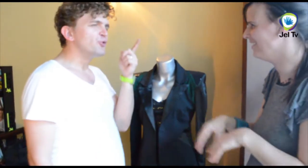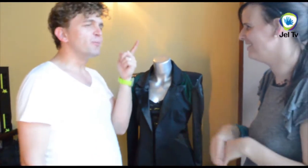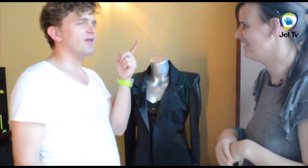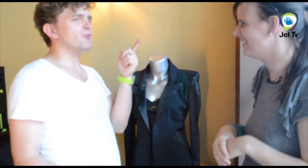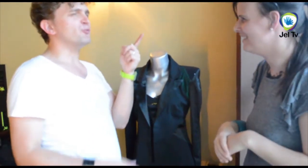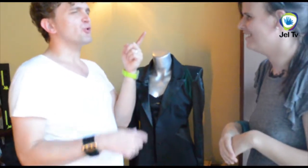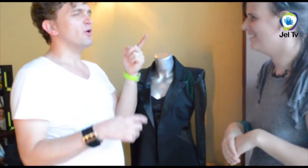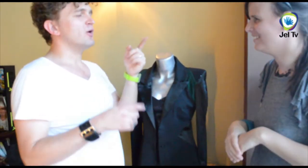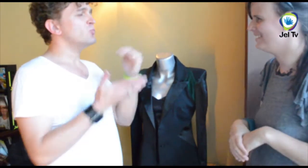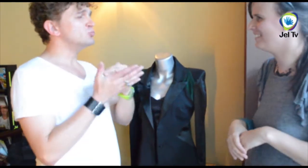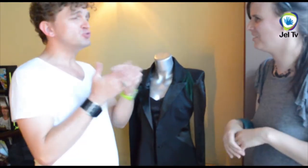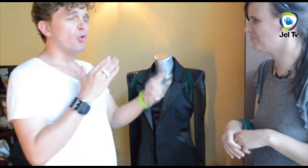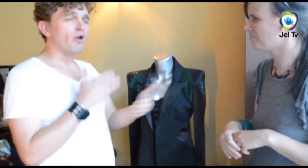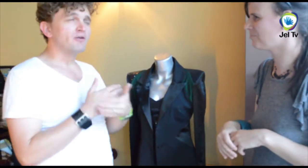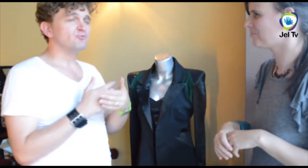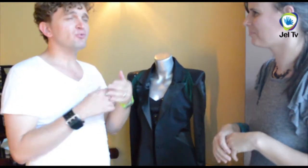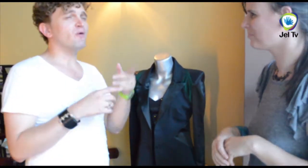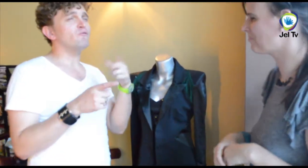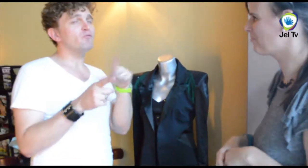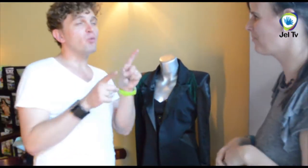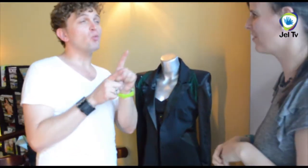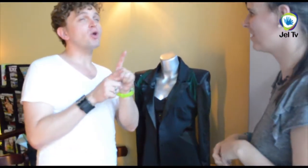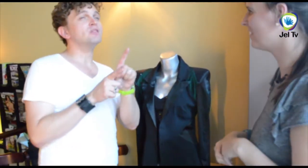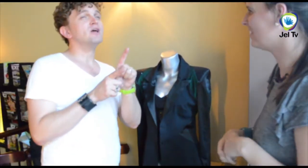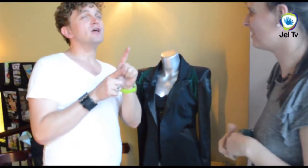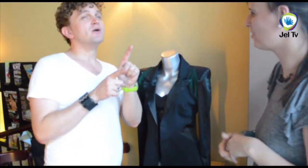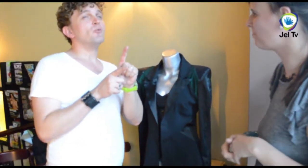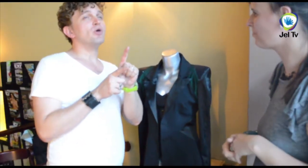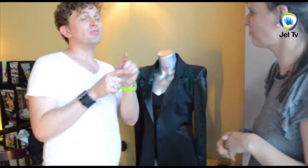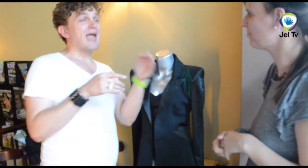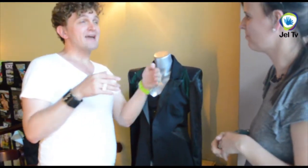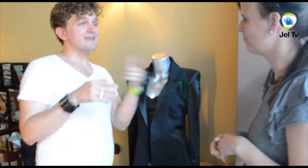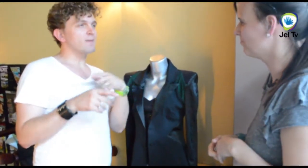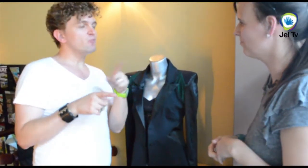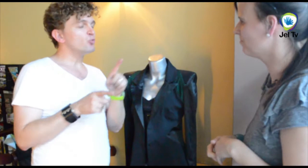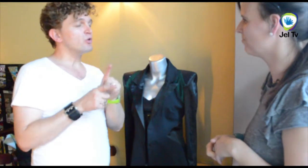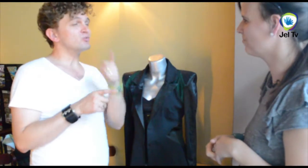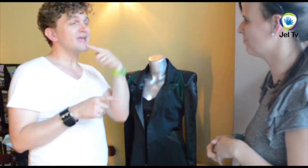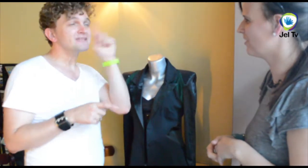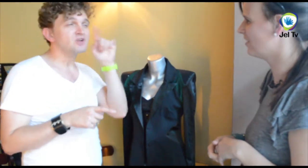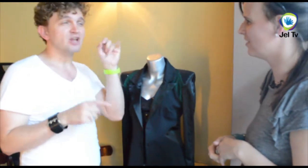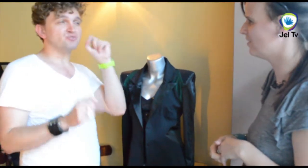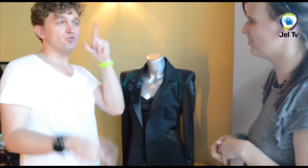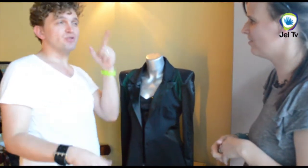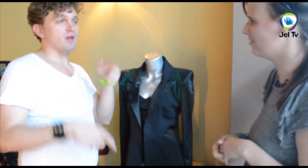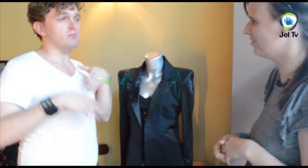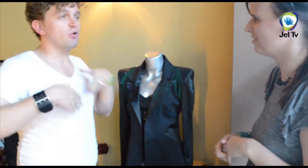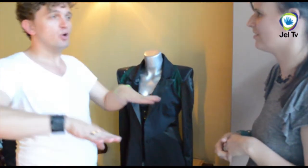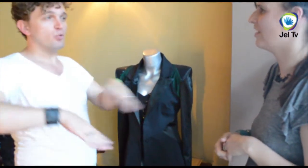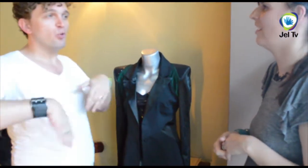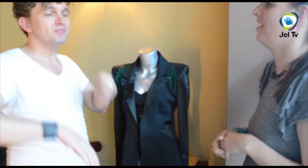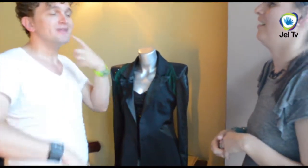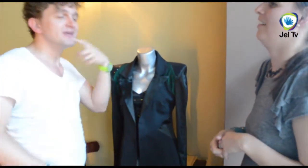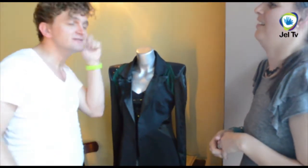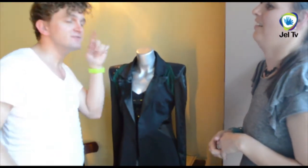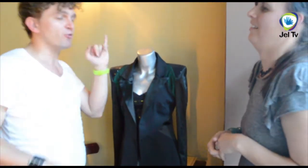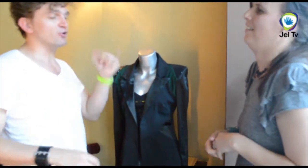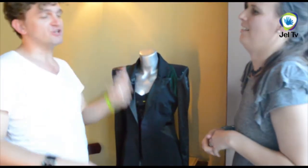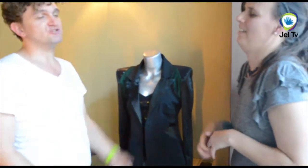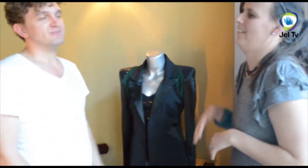Gondold bele, hogy a műsor alatt volt olyan hetem, amikor éjszaka fölkeltem varrni. Hú, éjszaka?